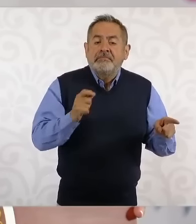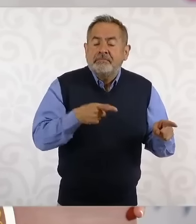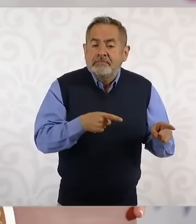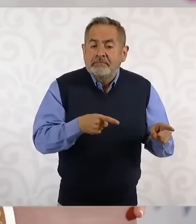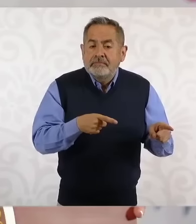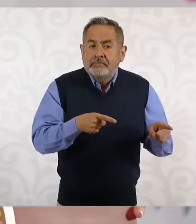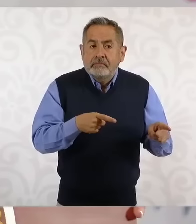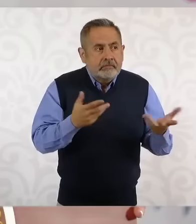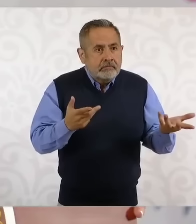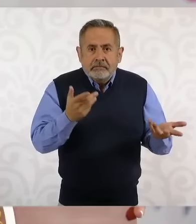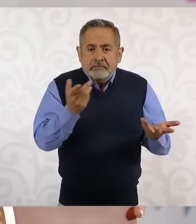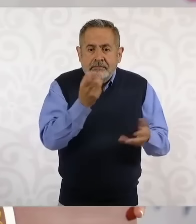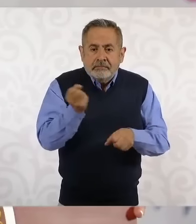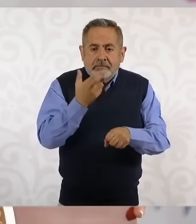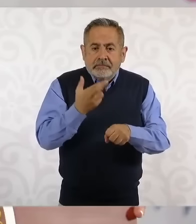Era de gobernación.